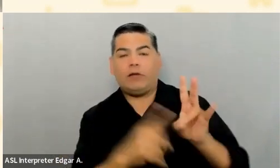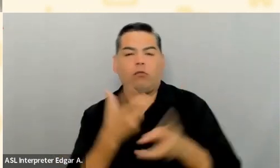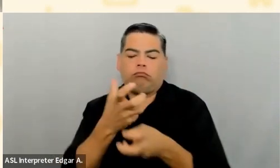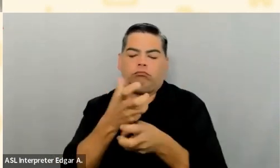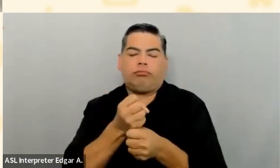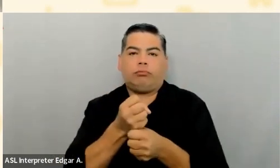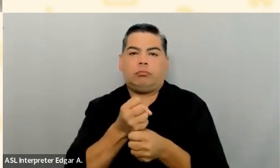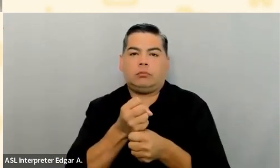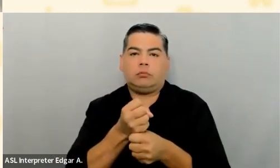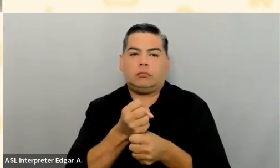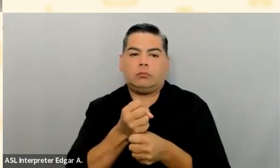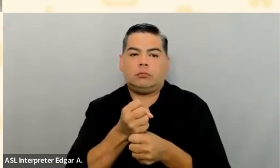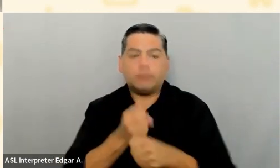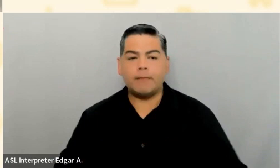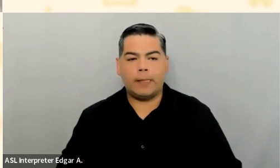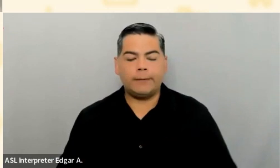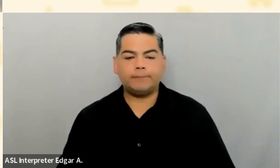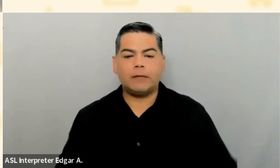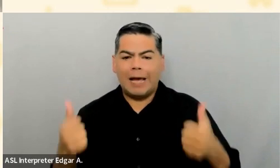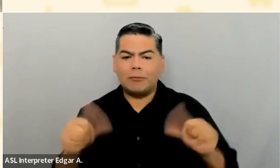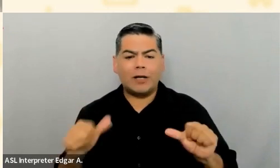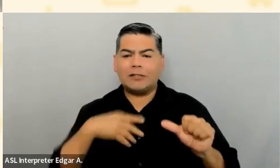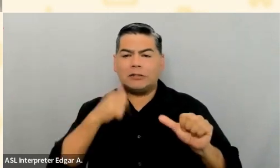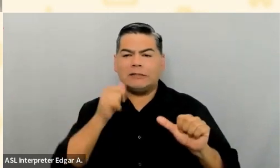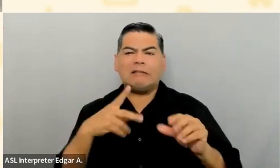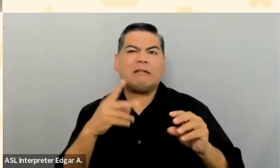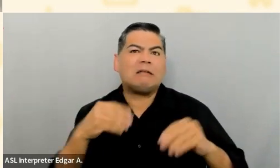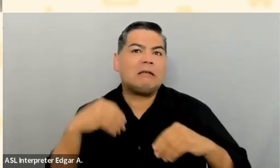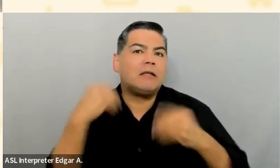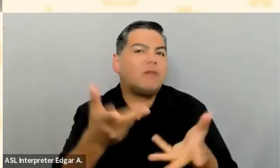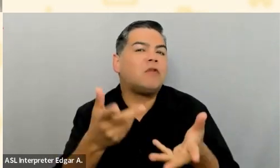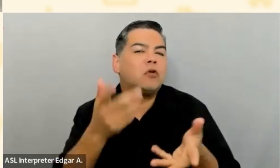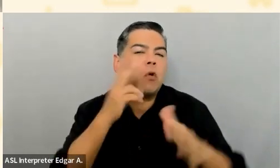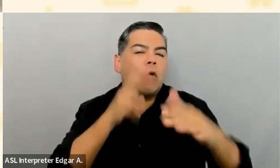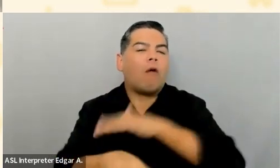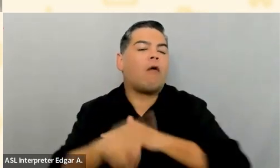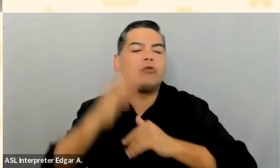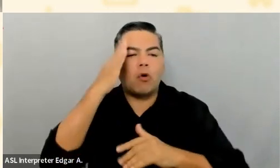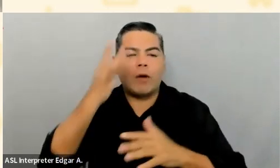Así que estoy tratando de no revelar demasiado porque cubro la mayor parte de lo que todo esto significa a medida que voy avanzando.